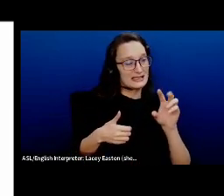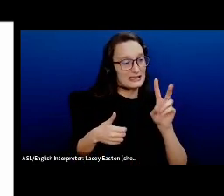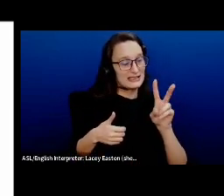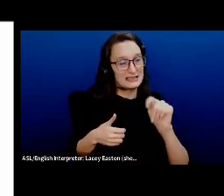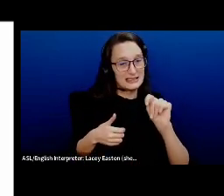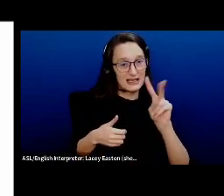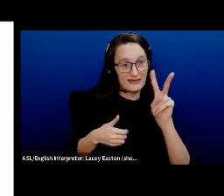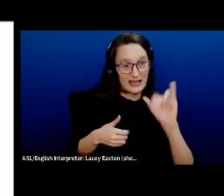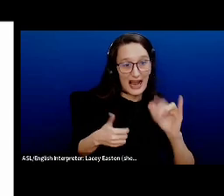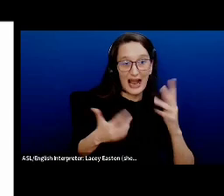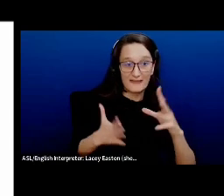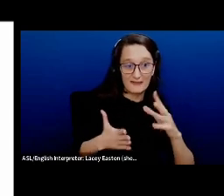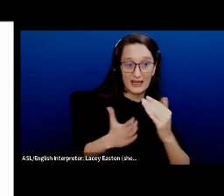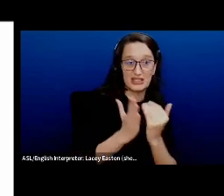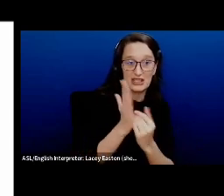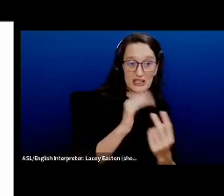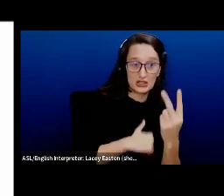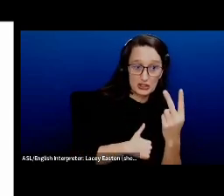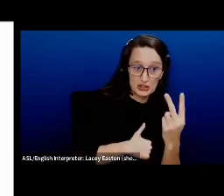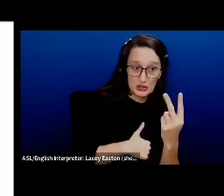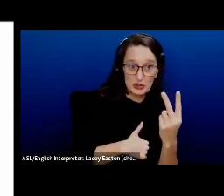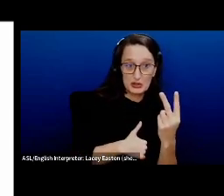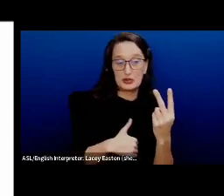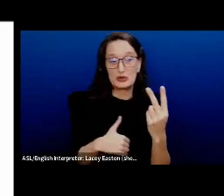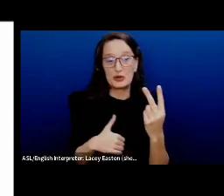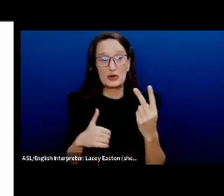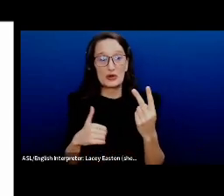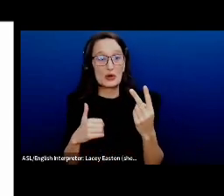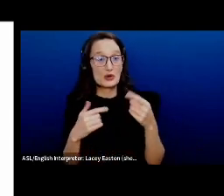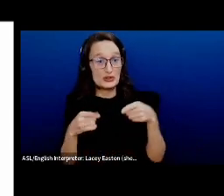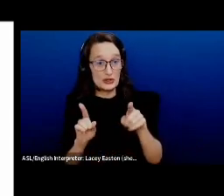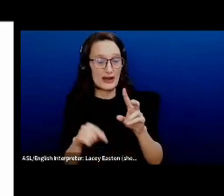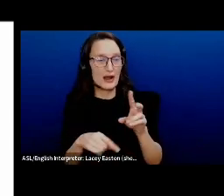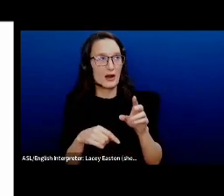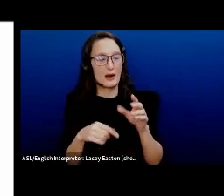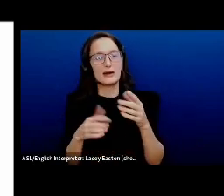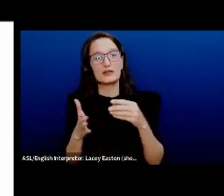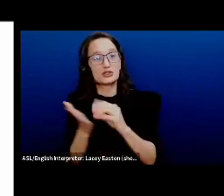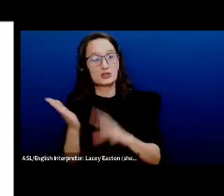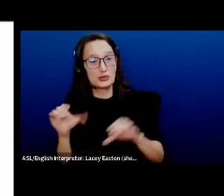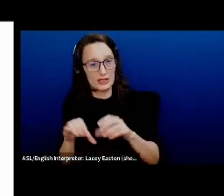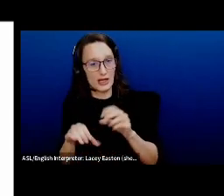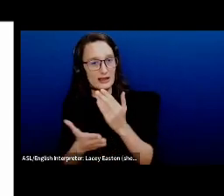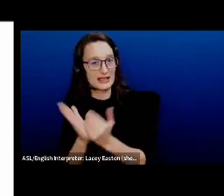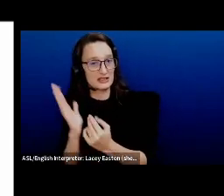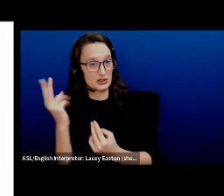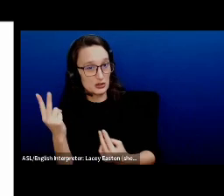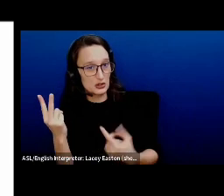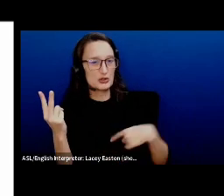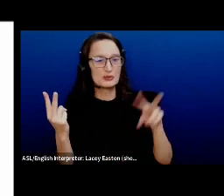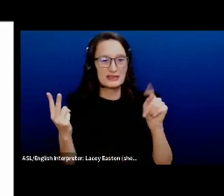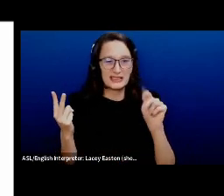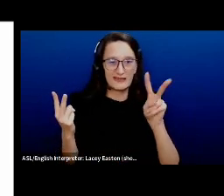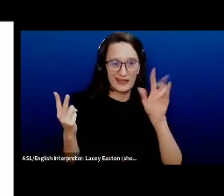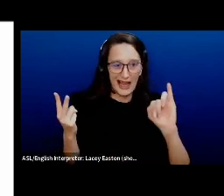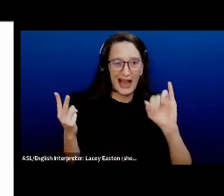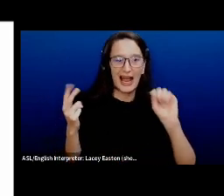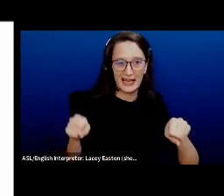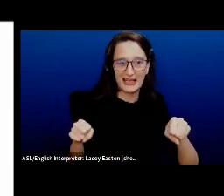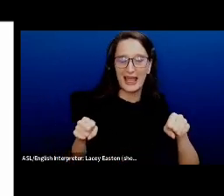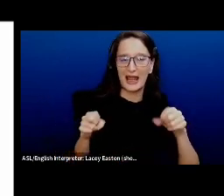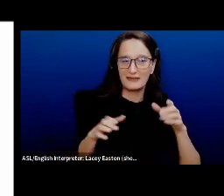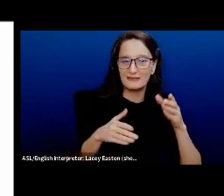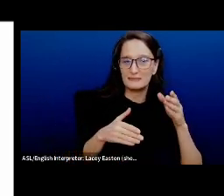preparan para la tercera la semana que viene. Después de que los estudiantes hayan terminado un curso asociado